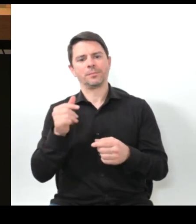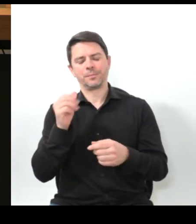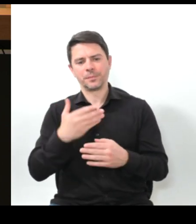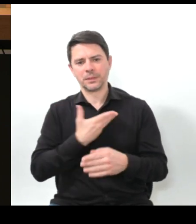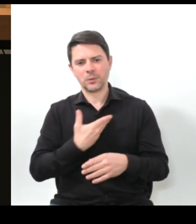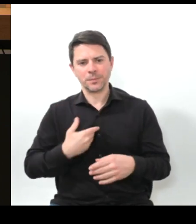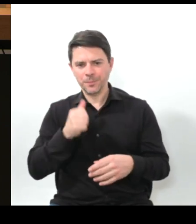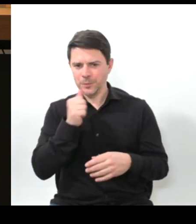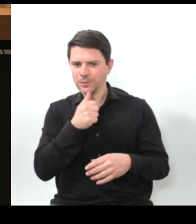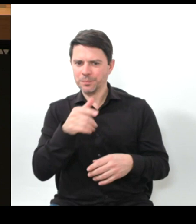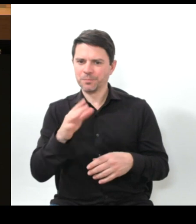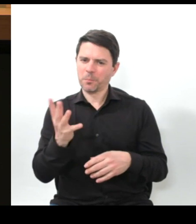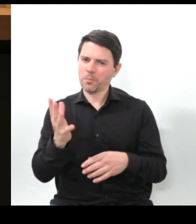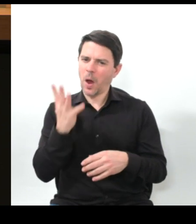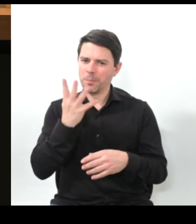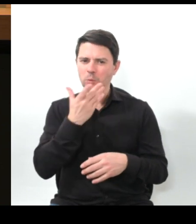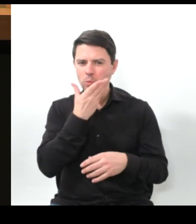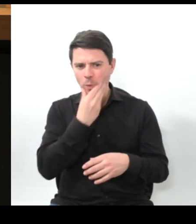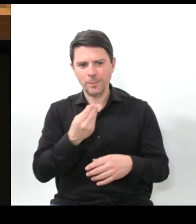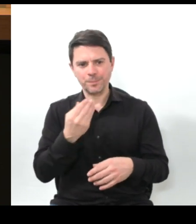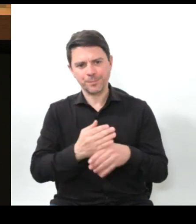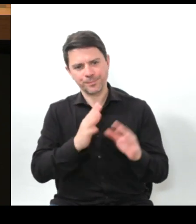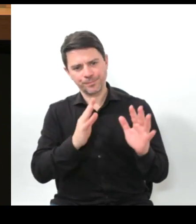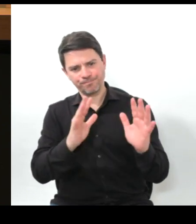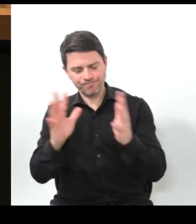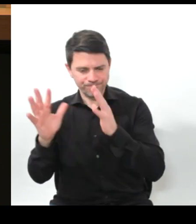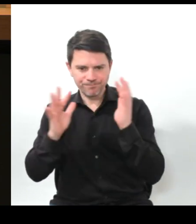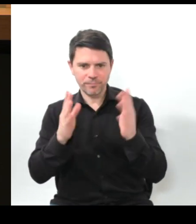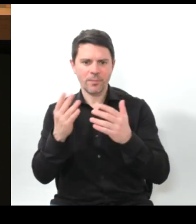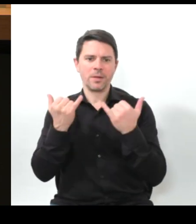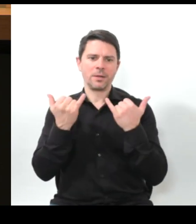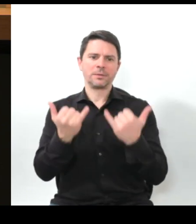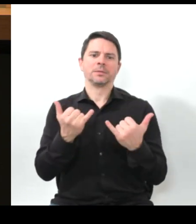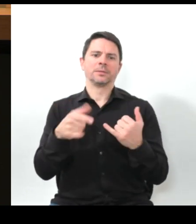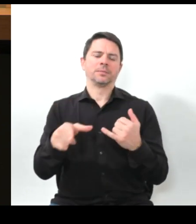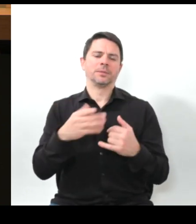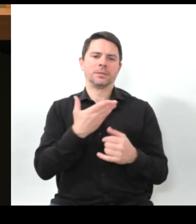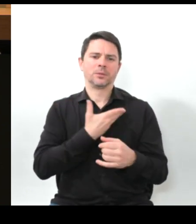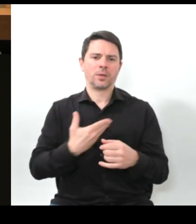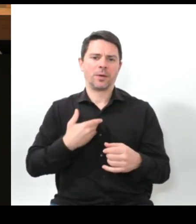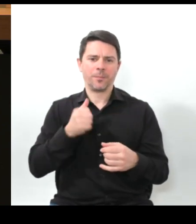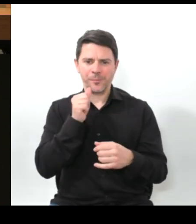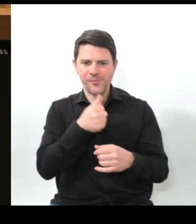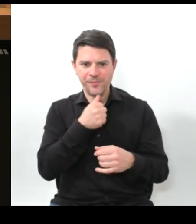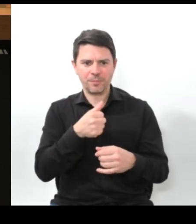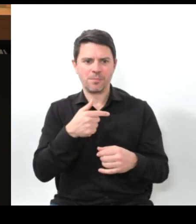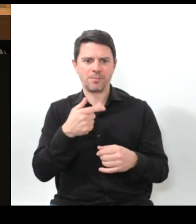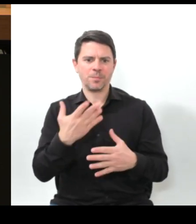Damit das selbstverständlich wird Fachkräfte für morgen wertzuschätzen, und heute verantwortungsbewusst